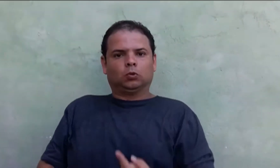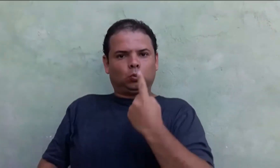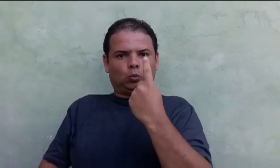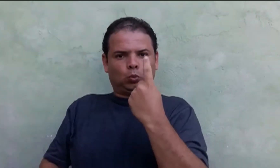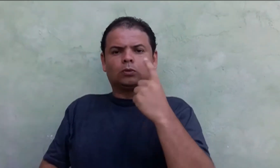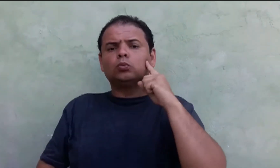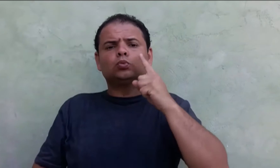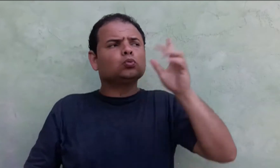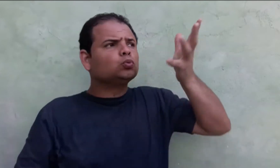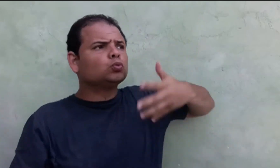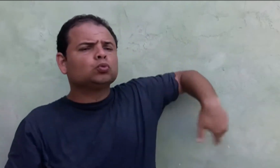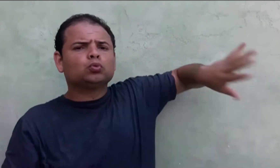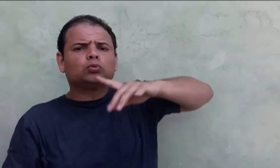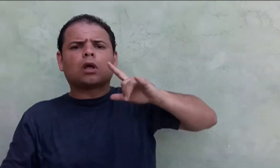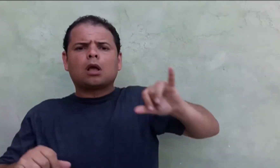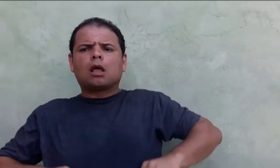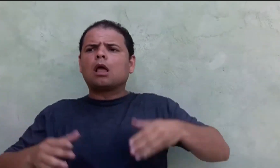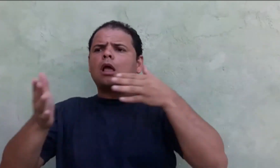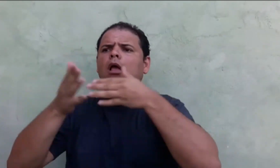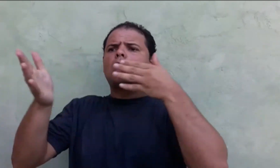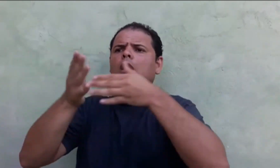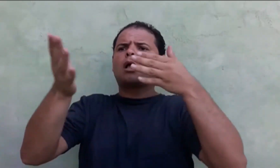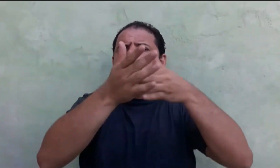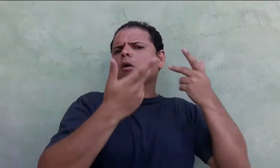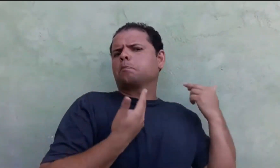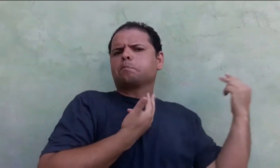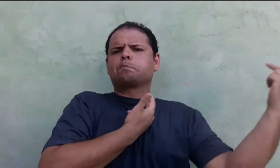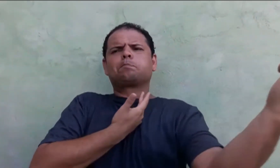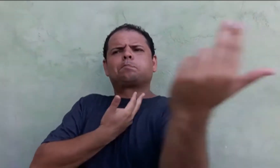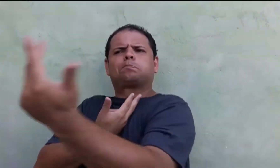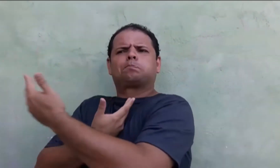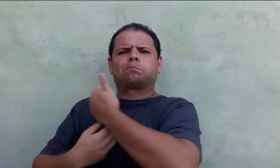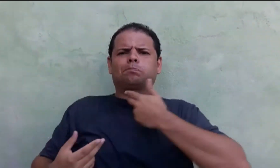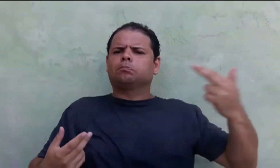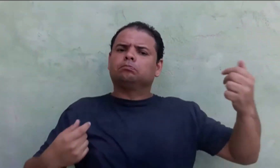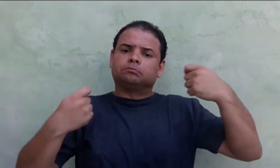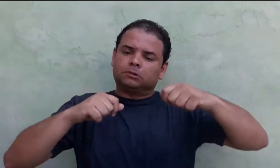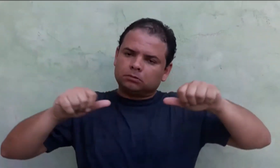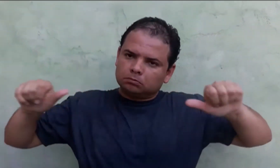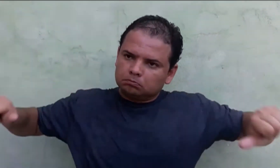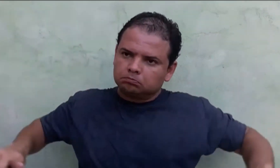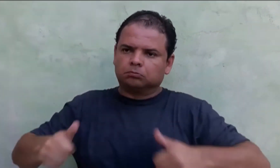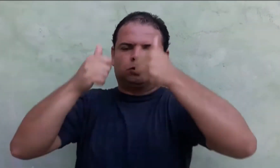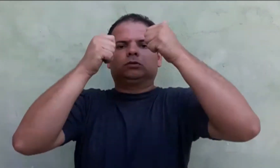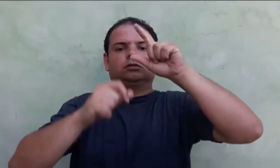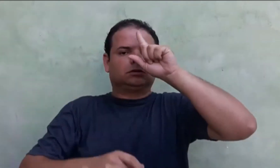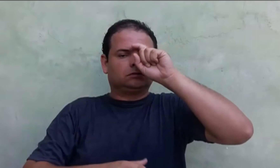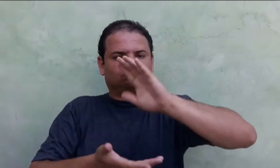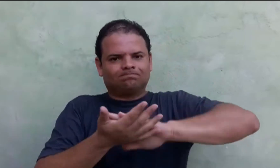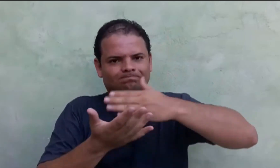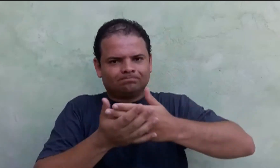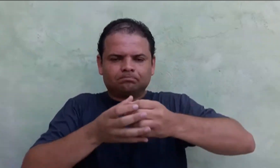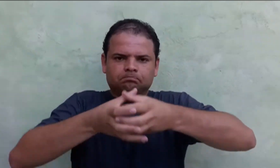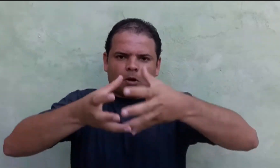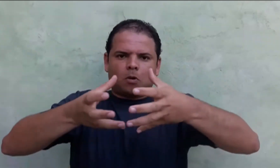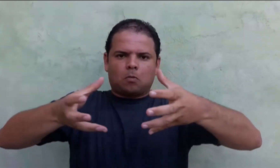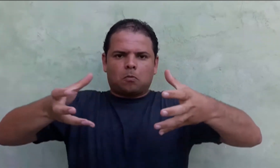por causa da falta de comunicação. Os hospitais precisam ter profissionais capacitados ou ter um intérprete de Libras para auxiliar na comunicação e com isso dando uma acessibilidade de fato para os surdos.